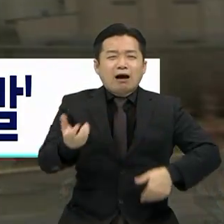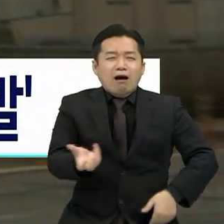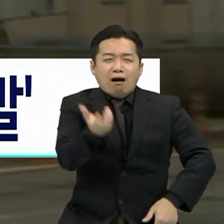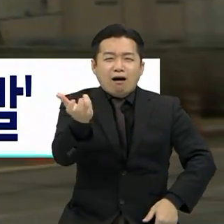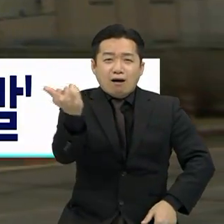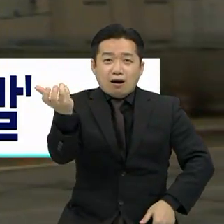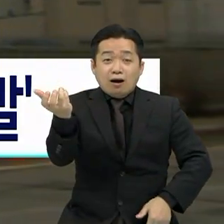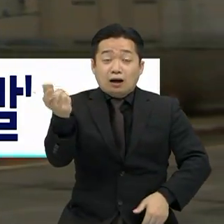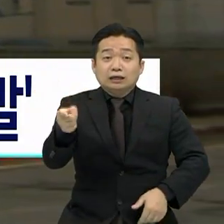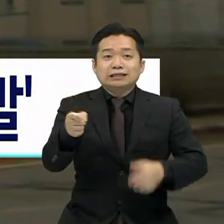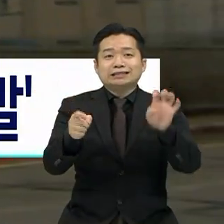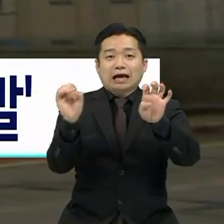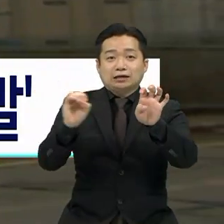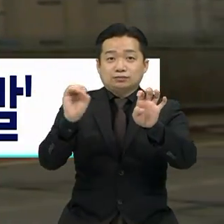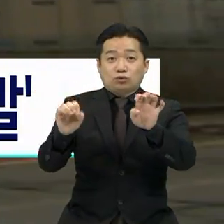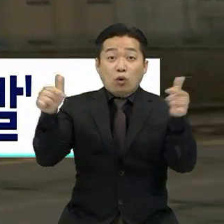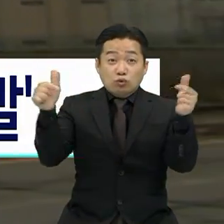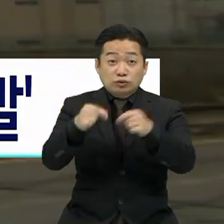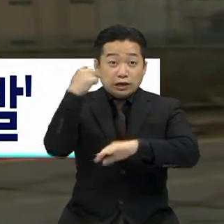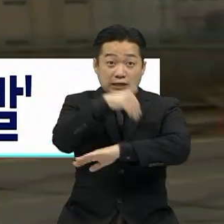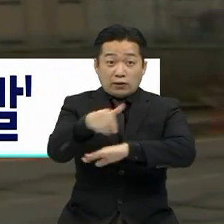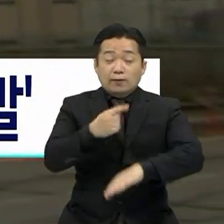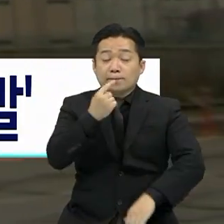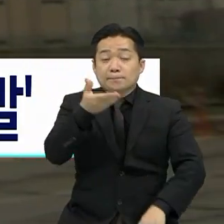배출량을 40% 줄인다는 계획을 내놨습니다.